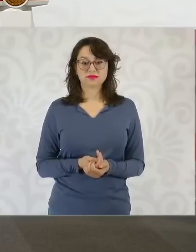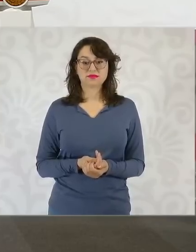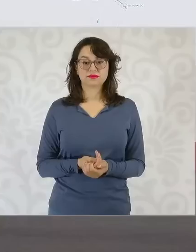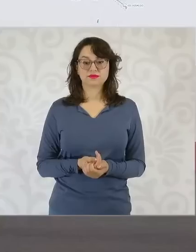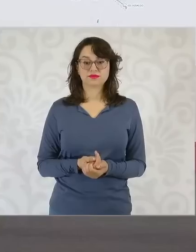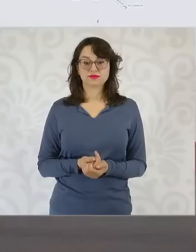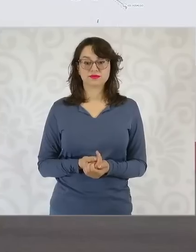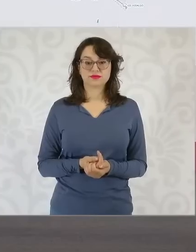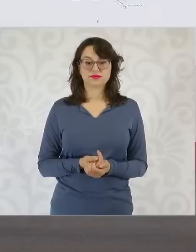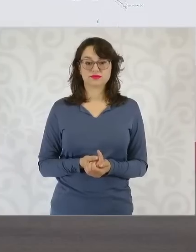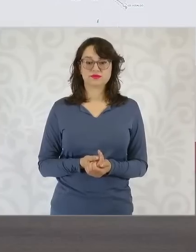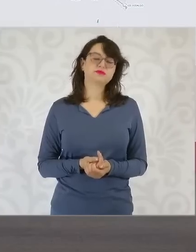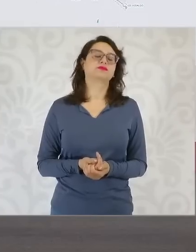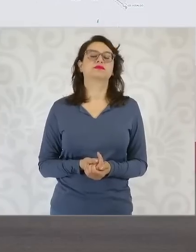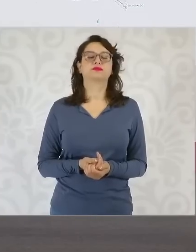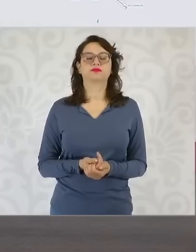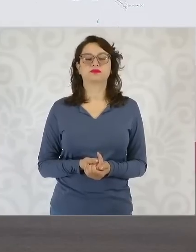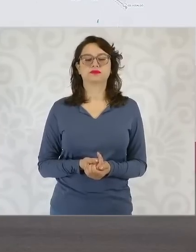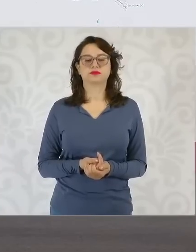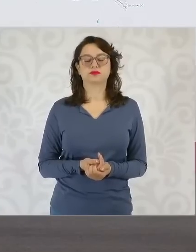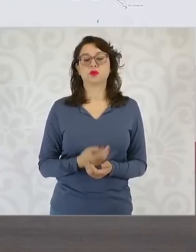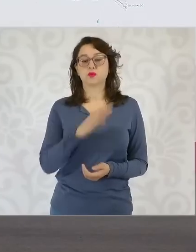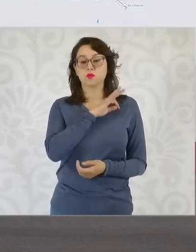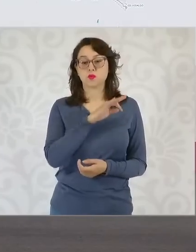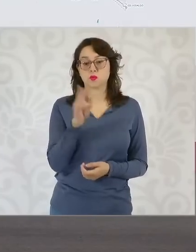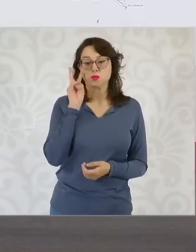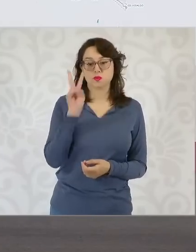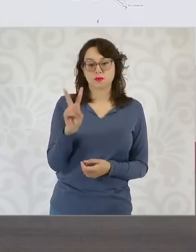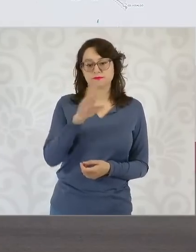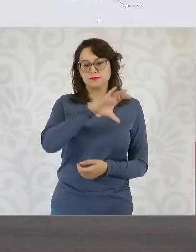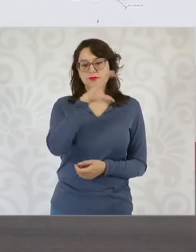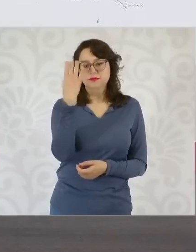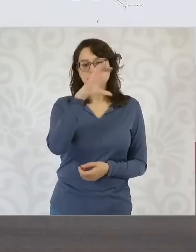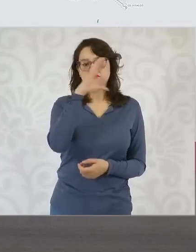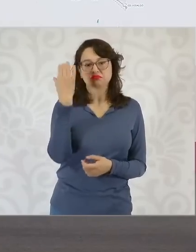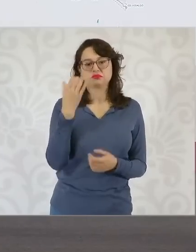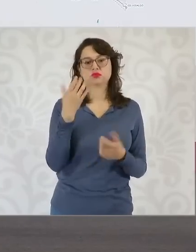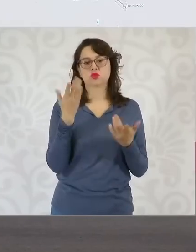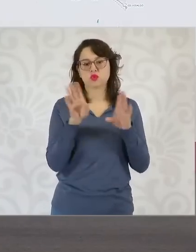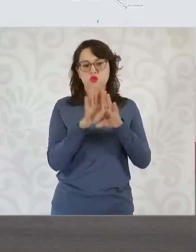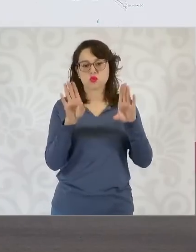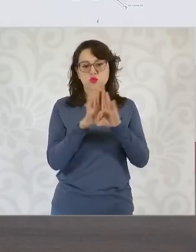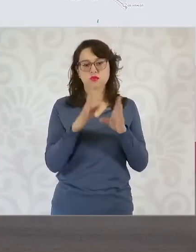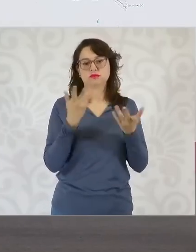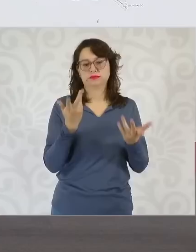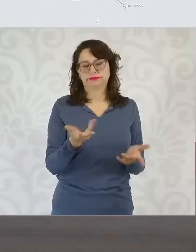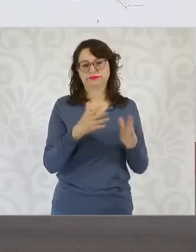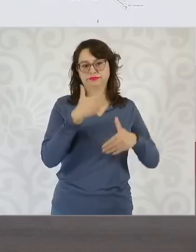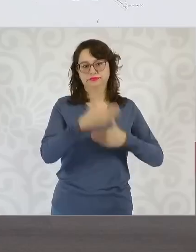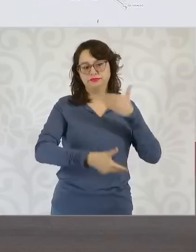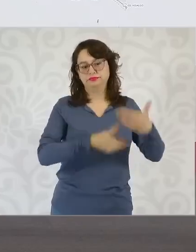aquí algunas de las imágenes de de los trabajos Ya está muy avanzado y se continúa trabajando